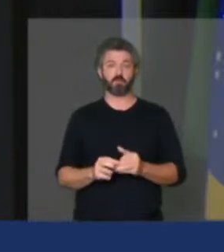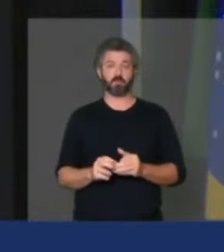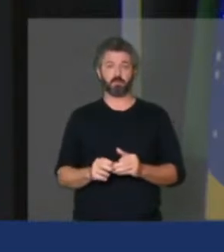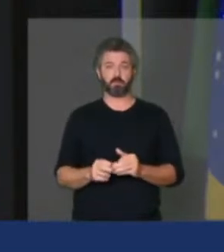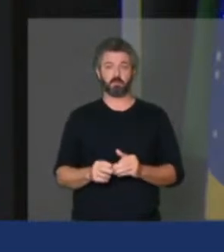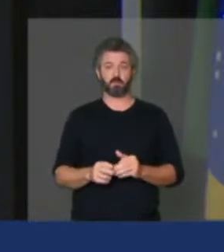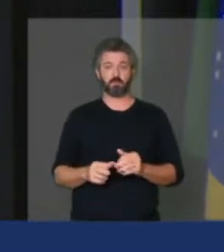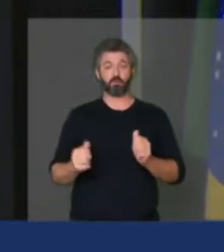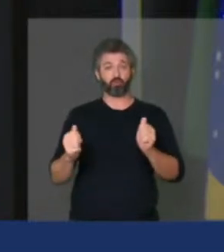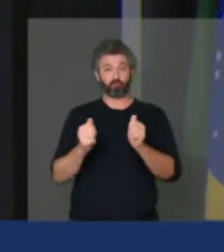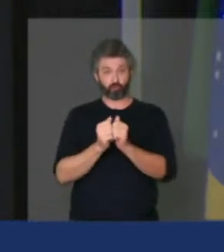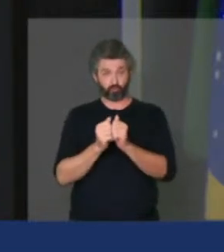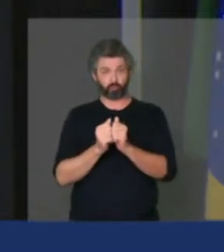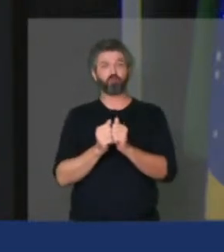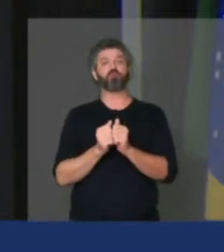TAMBÉM, JUNTOS PARA PODERMOS MENOR RARO O SOFRIMENTO DOS